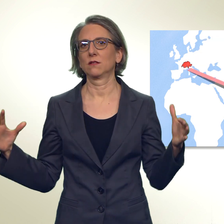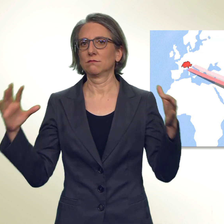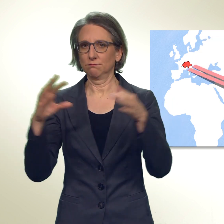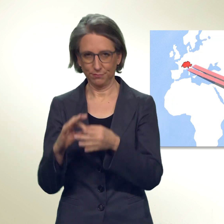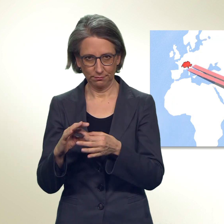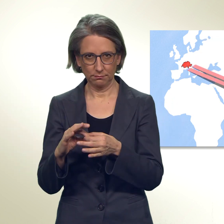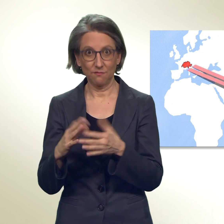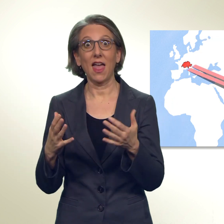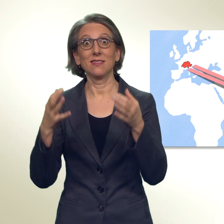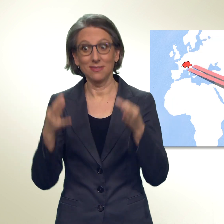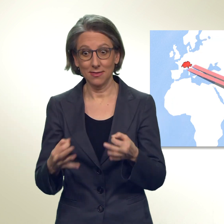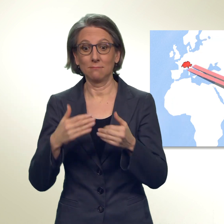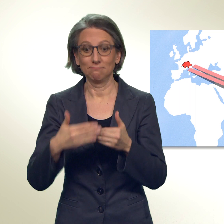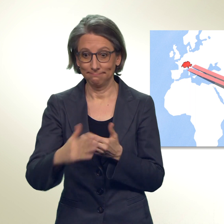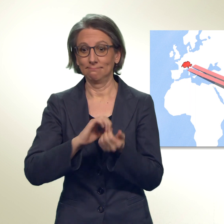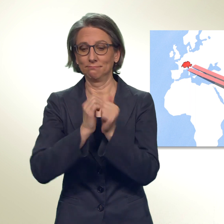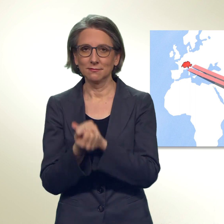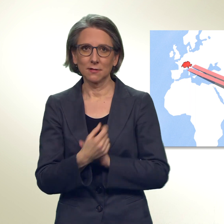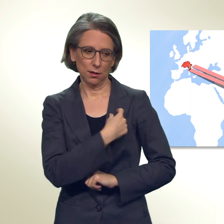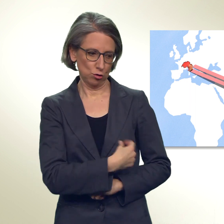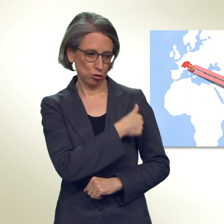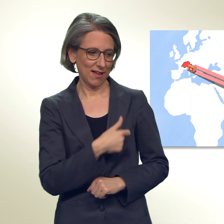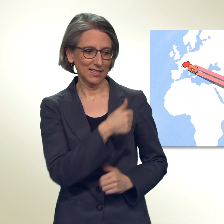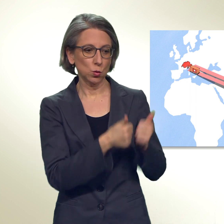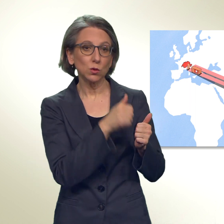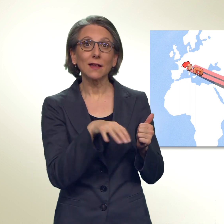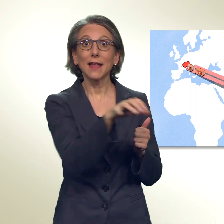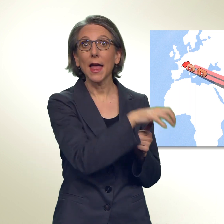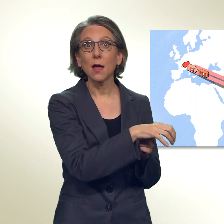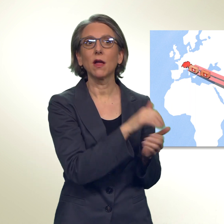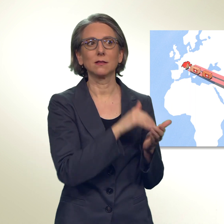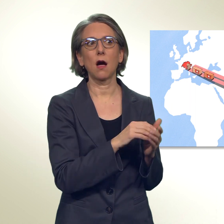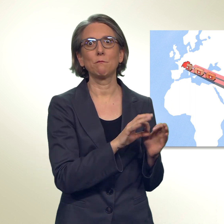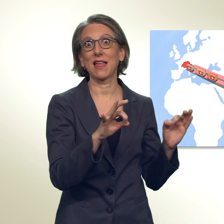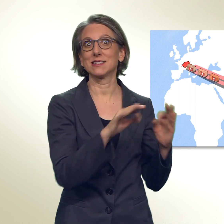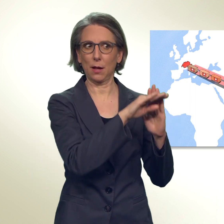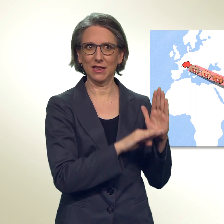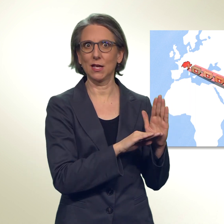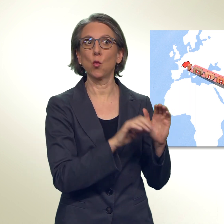Tritt es in Kraft, könnten Schweizer Unternehmen ihre Güter zu besseren Bedingungen exportieren.